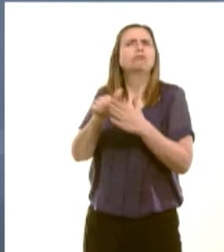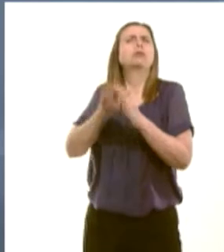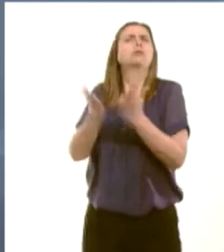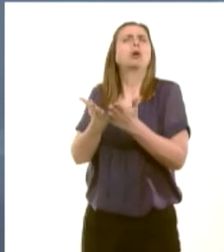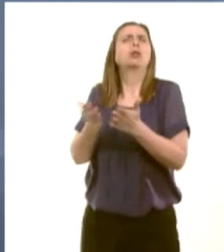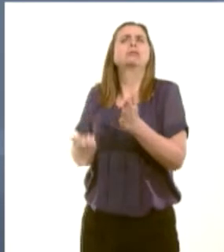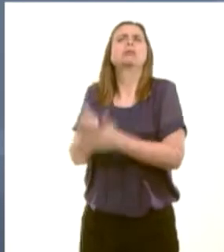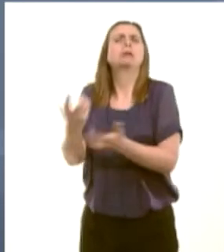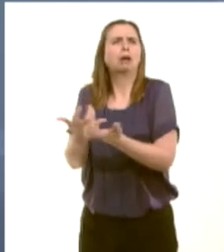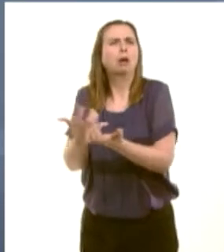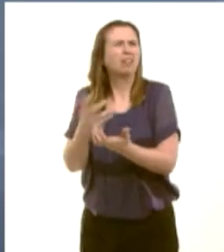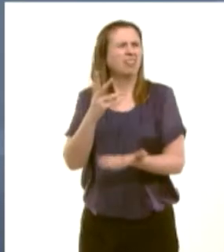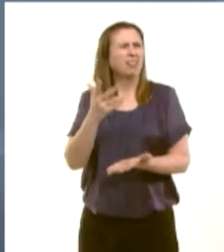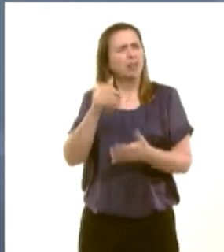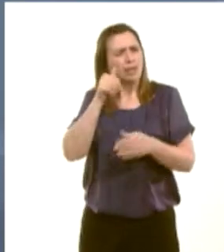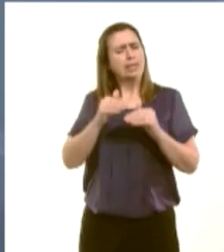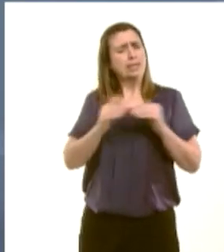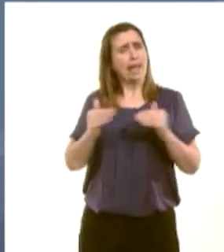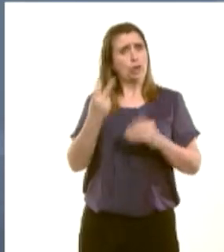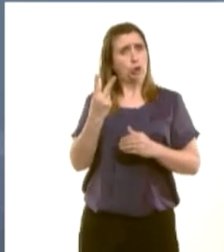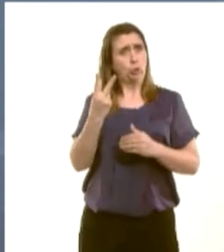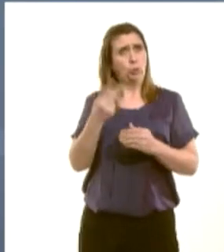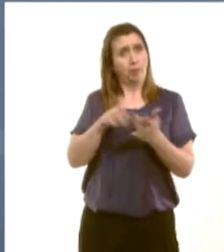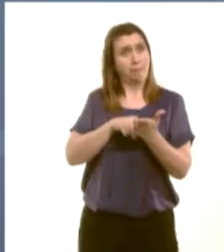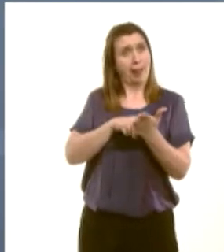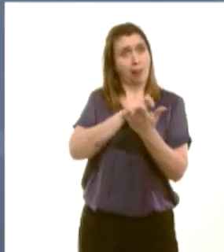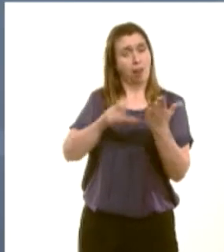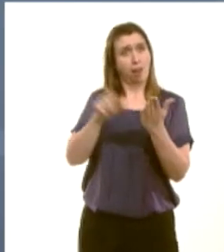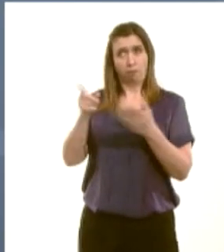cynllunio. Yn ystod Cyfnod 2 y Bil, gwrthododd y Gweinidog pob gwelliant gan y gwrthbleidiau,